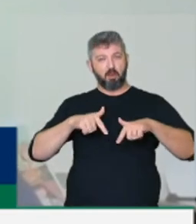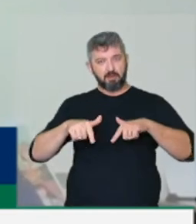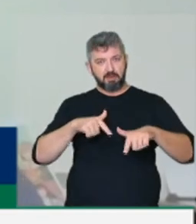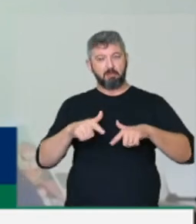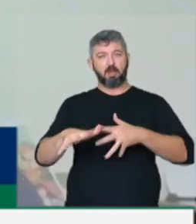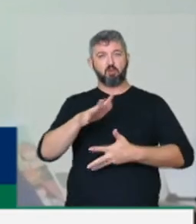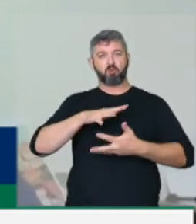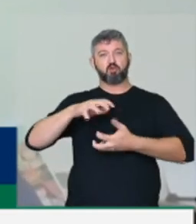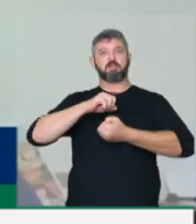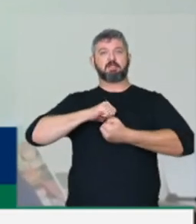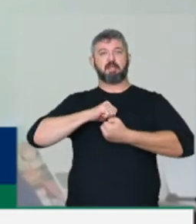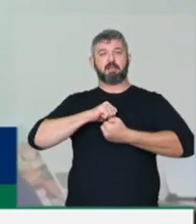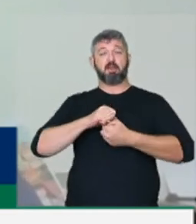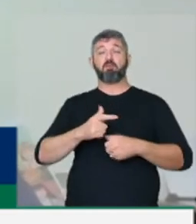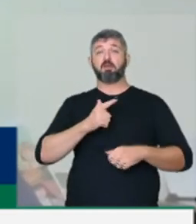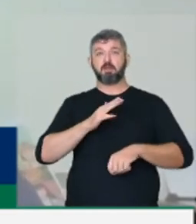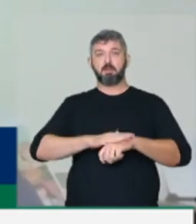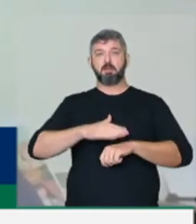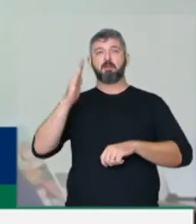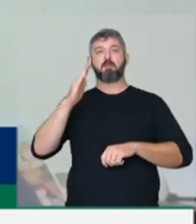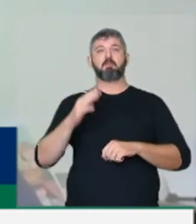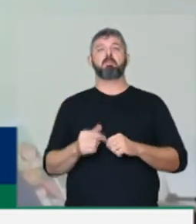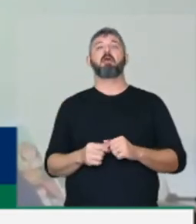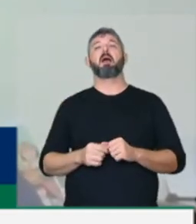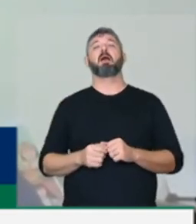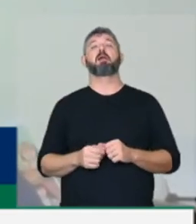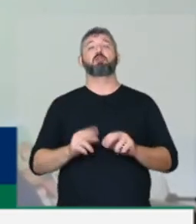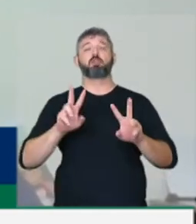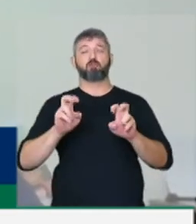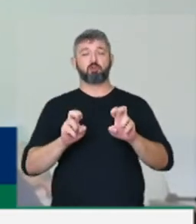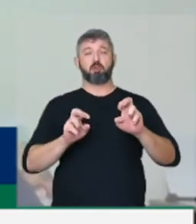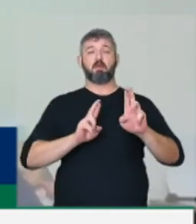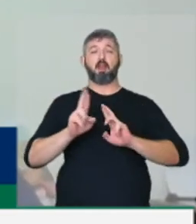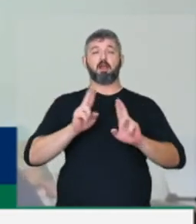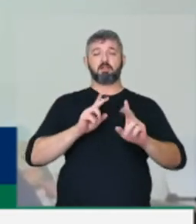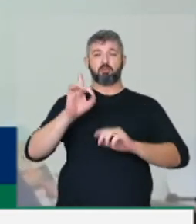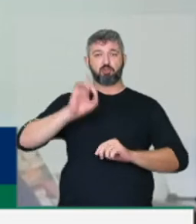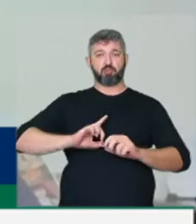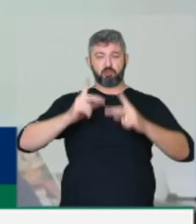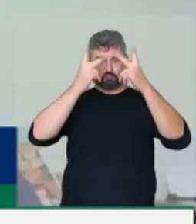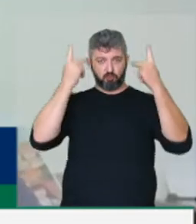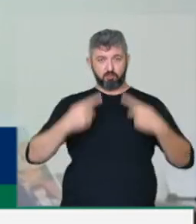CONHECIMENTOS TER UMA RESPOSTA CONSTANTE DENÚNCIA DAS VIOLAÇÕES DOS DIREITOS HUMANOS. AQUI, SENHOR PRESIDENTE, EU QUERO... RECONHECER ESSA LUTA... E